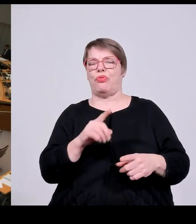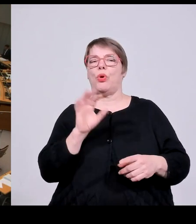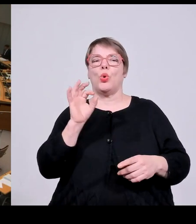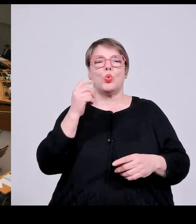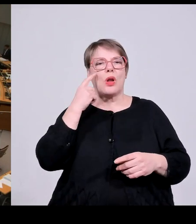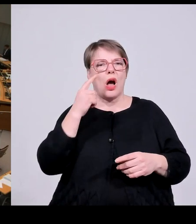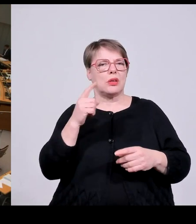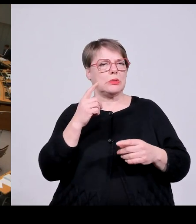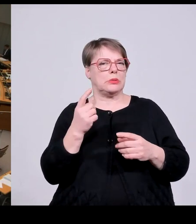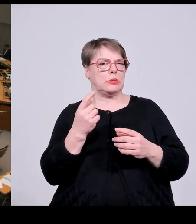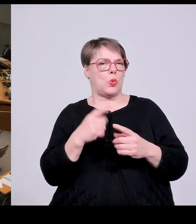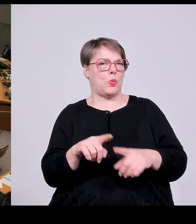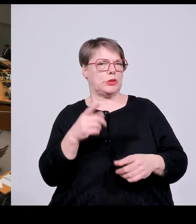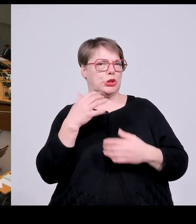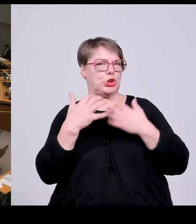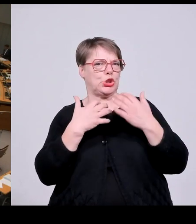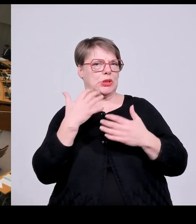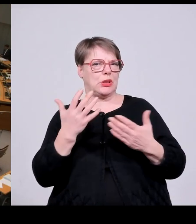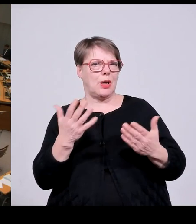der Kollege Ralph Schneider für die FDP das Wort.